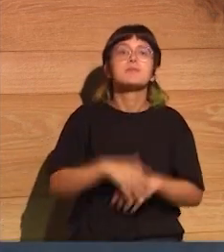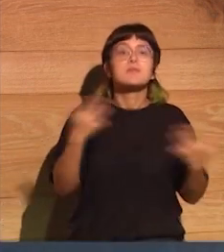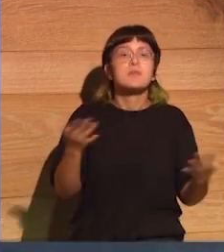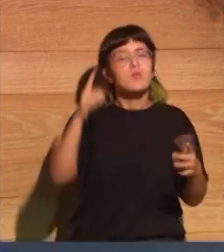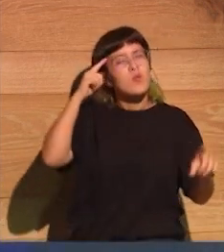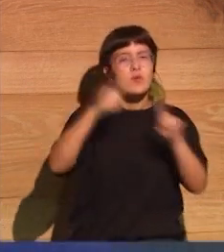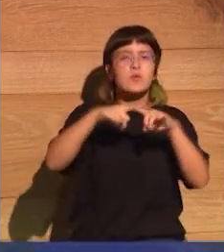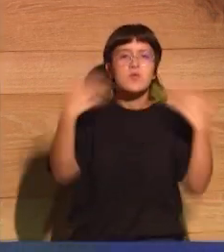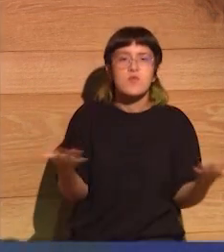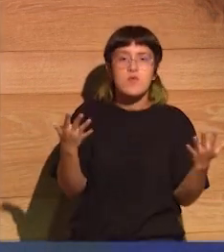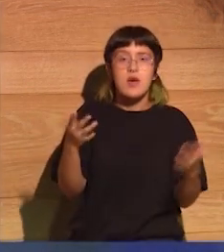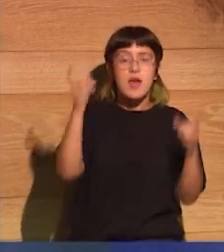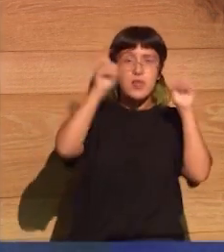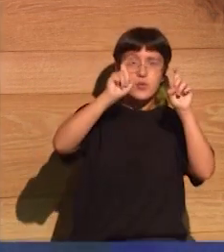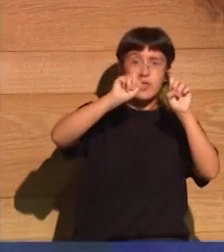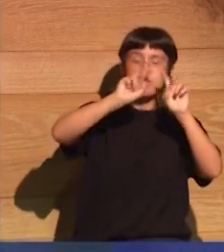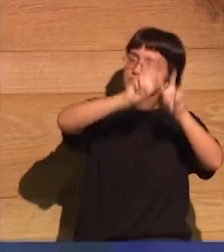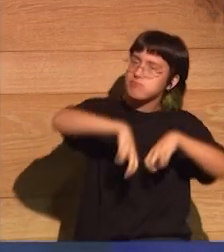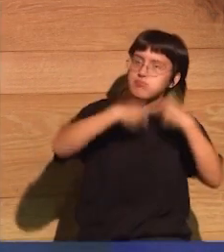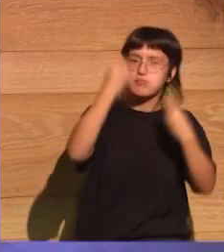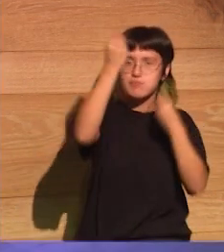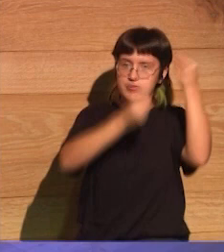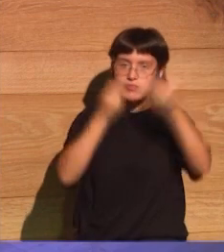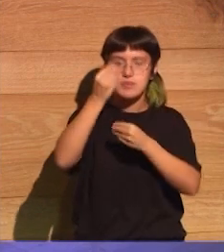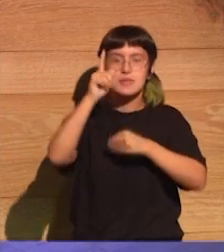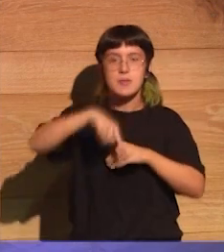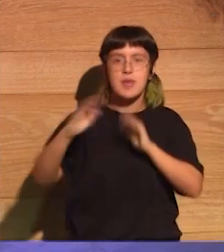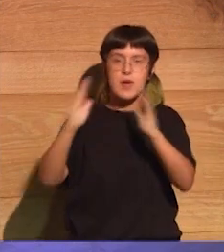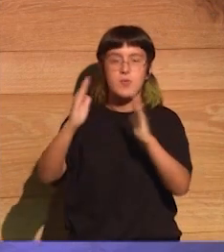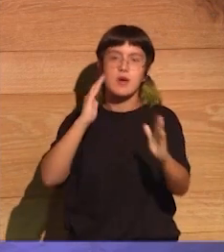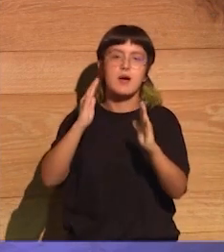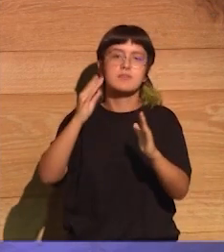para repensar la educación en la era de la inteligencia artificial generativa. Y toca María,